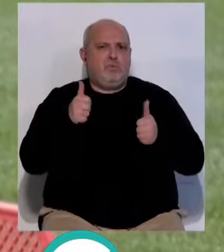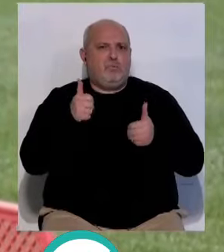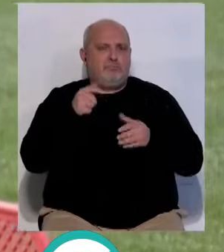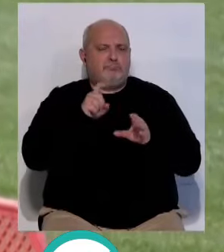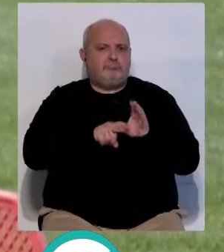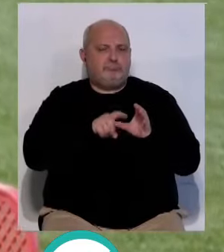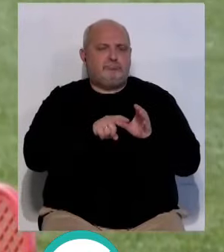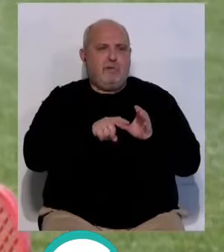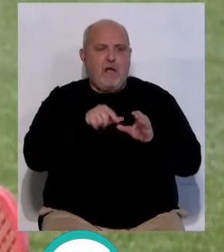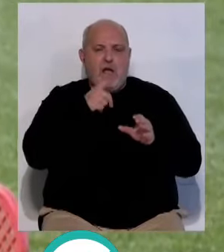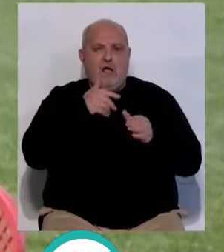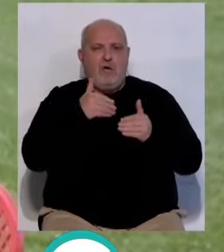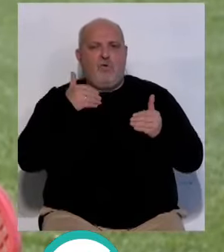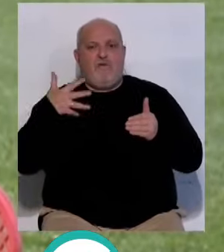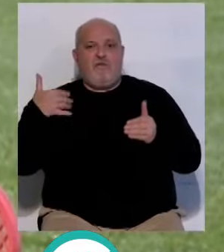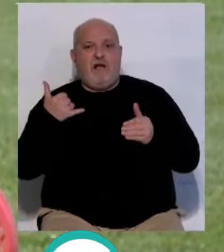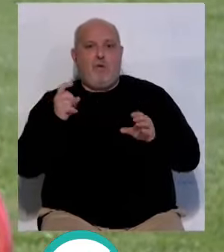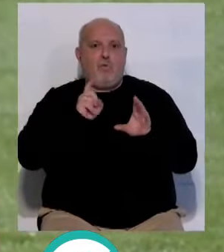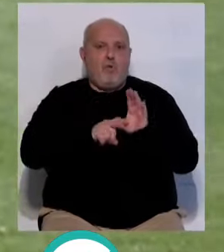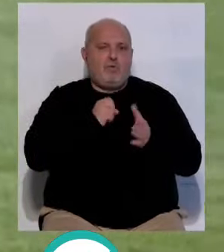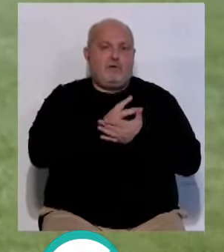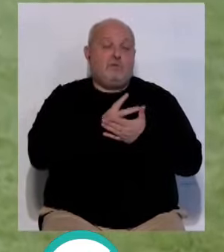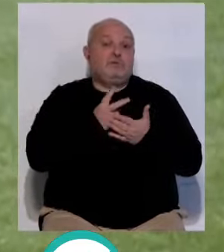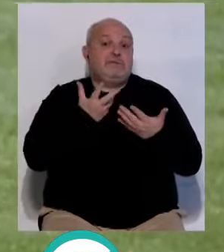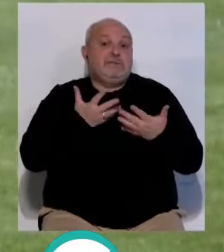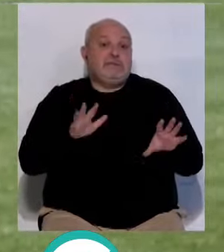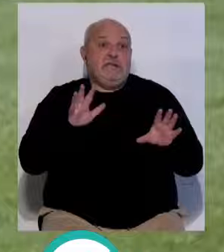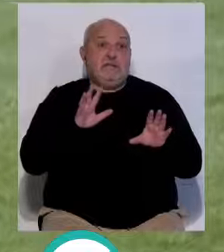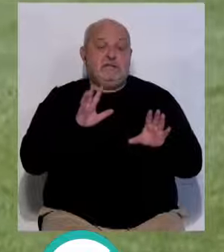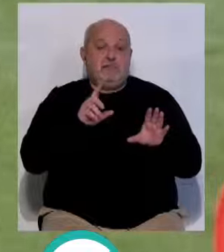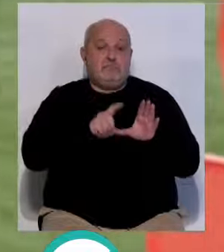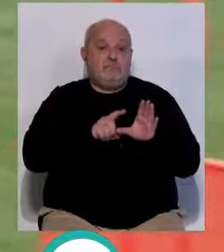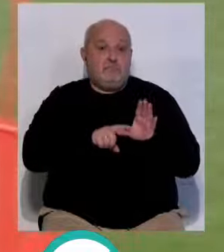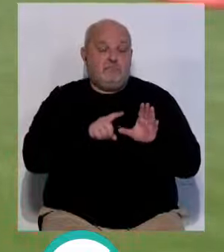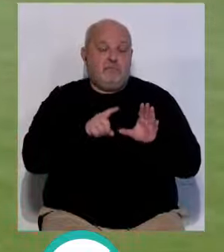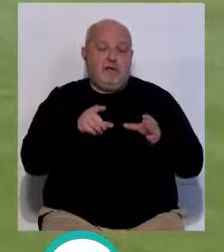en el en el nuevo los cármenes está claro que si alcanza su nivel eh la pareja de centrales fal y